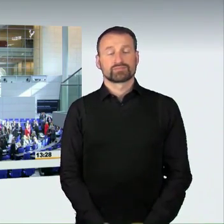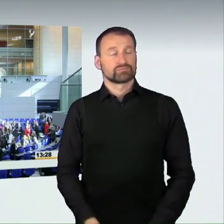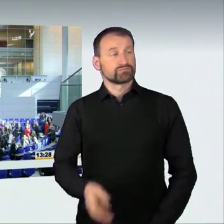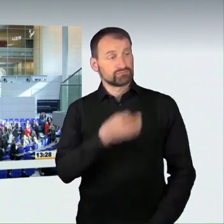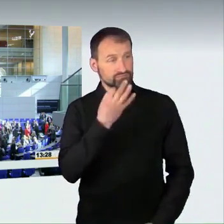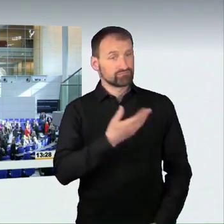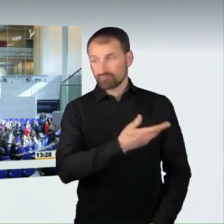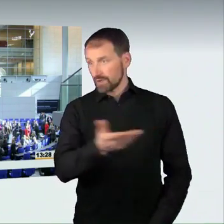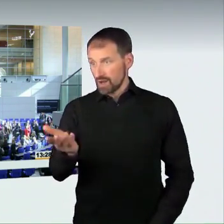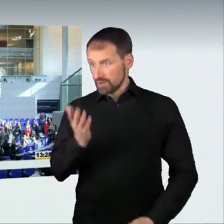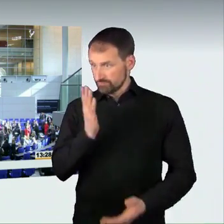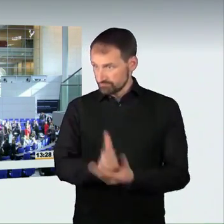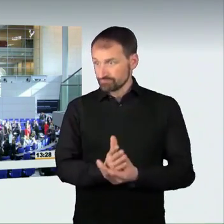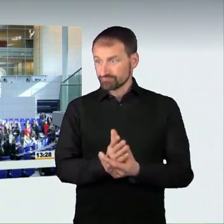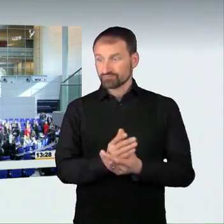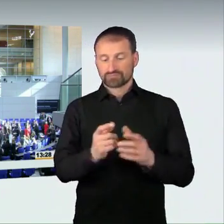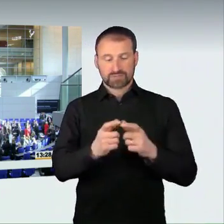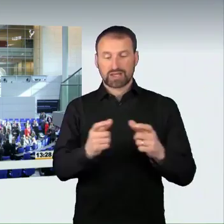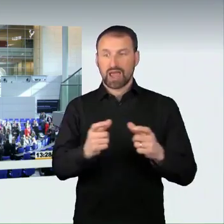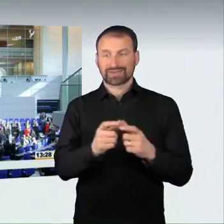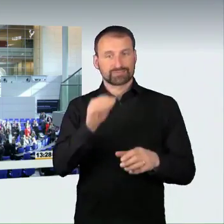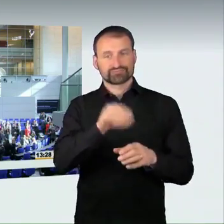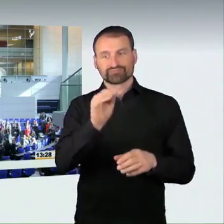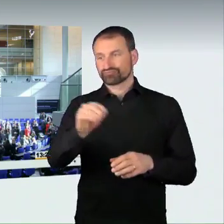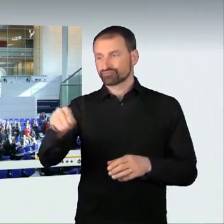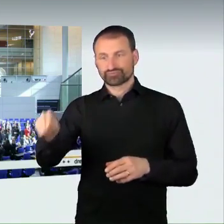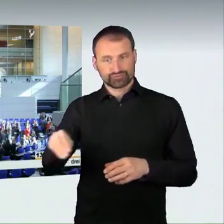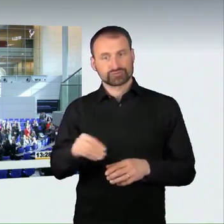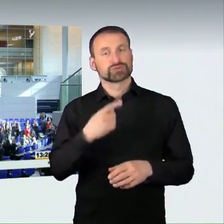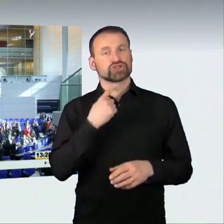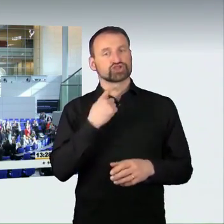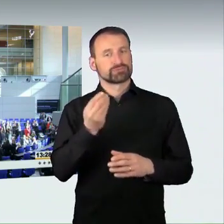Haben alle Mitglieder des Hauses ihre Stimmkarte abgegeben?